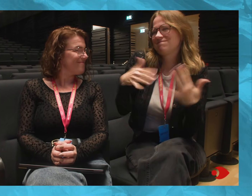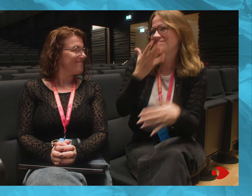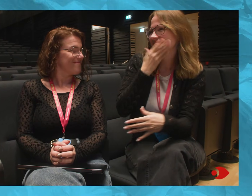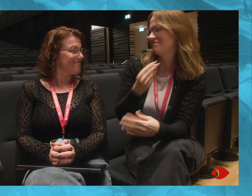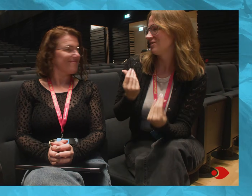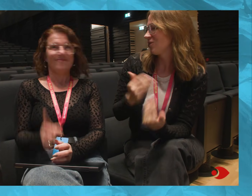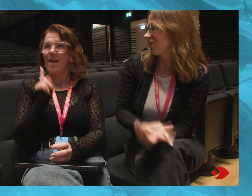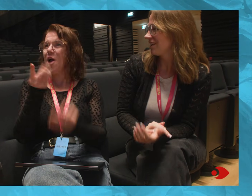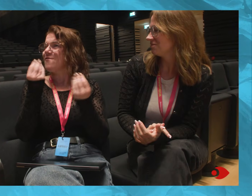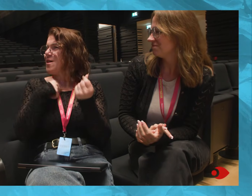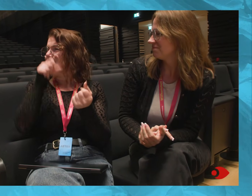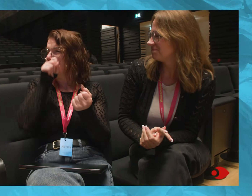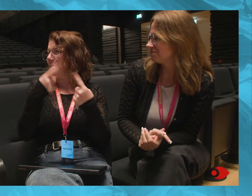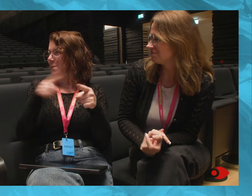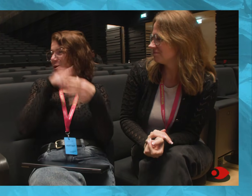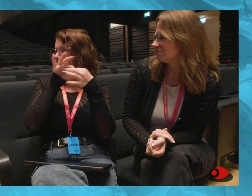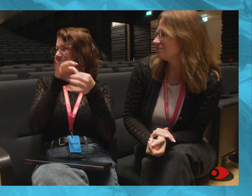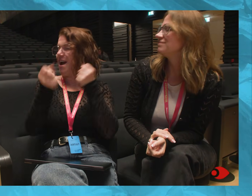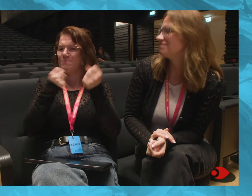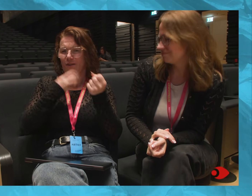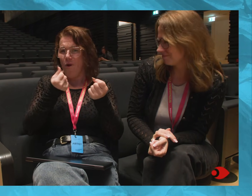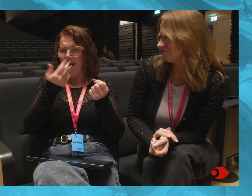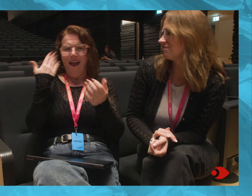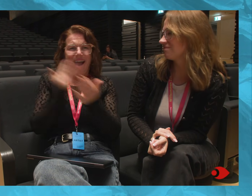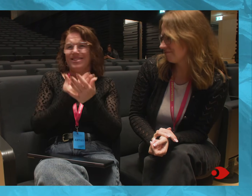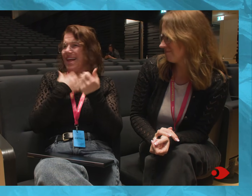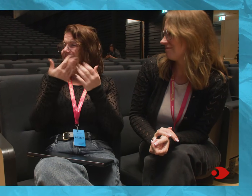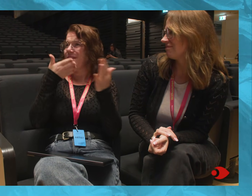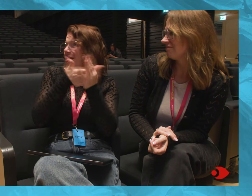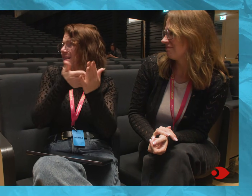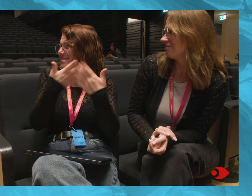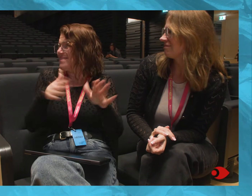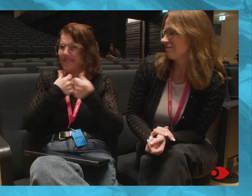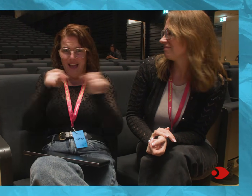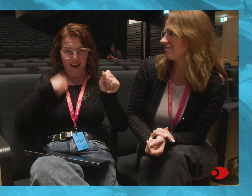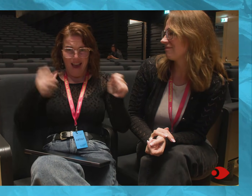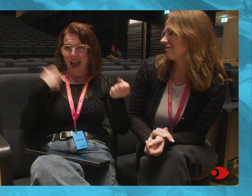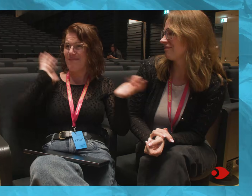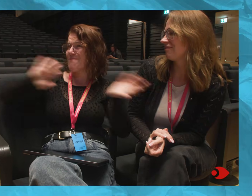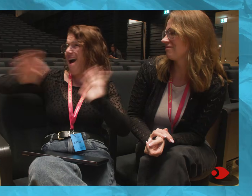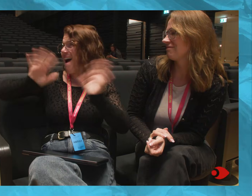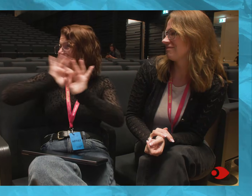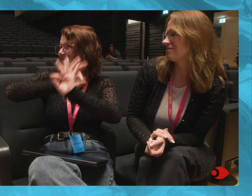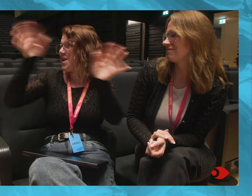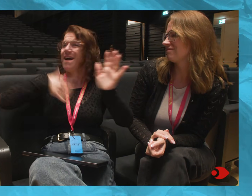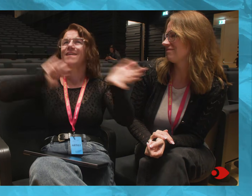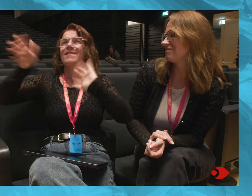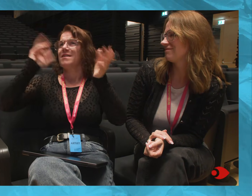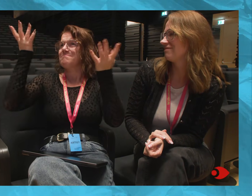auf der Bühne vor vielen Menschen zu stehen. Ich mag das auch, mich mit der Musik zu verbinden. Endlich keine Grenzen mehr, ich kann ganz frei performen. Für alle.